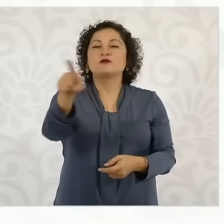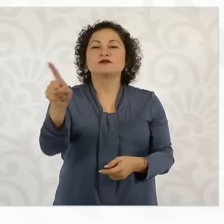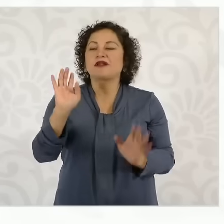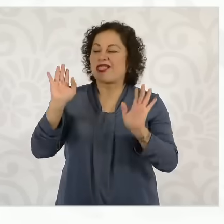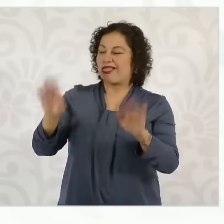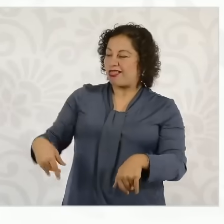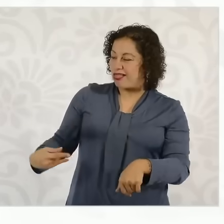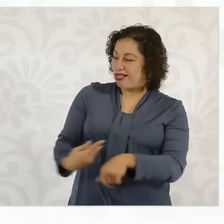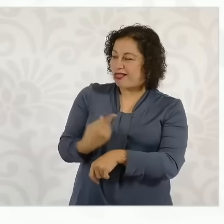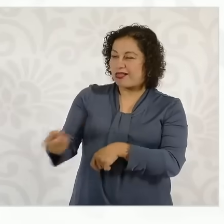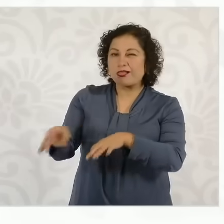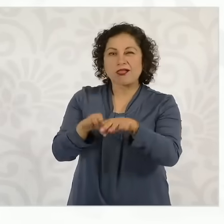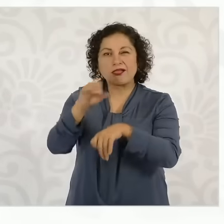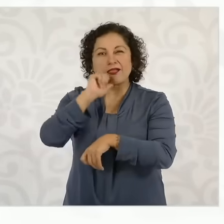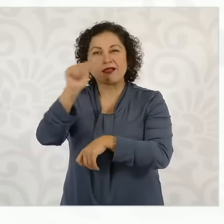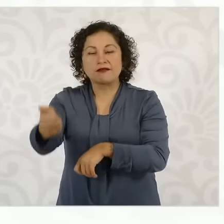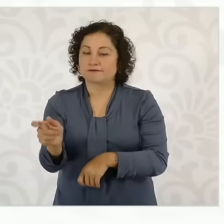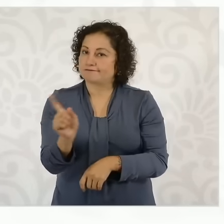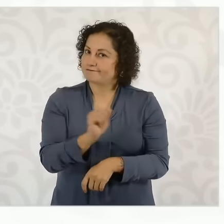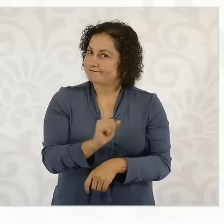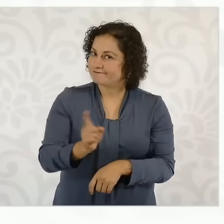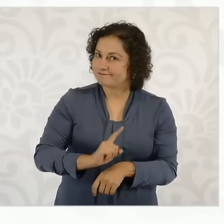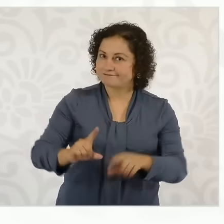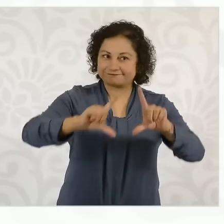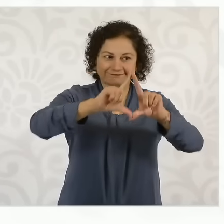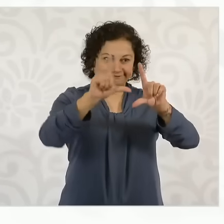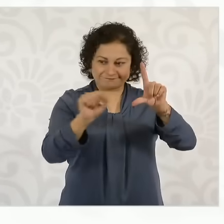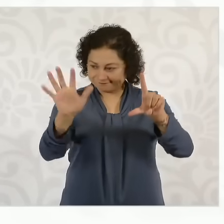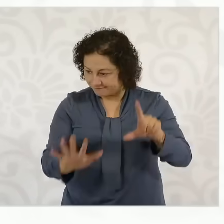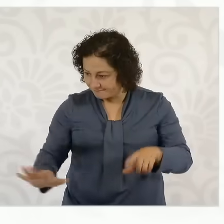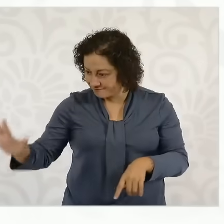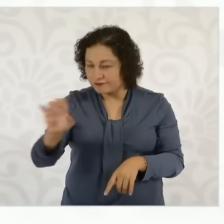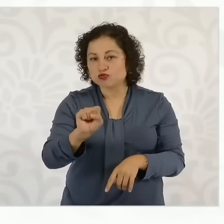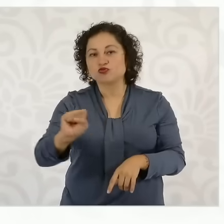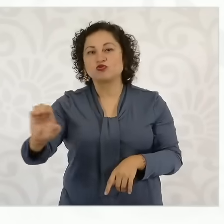está teniendo un impacto en el desarrollo de toda la región. Los pasajeros, obviamente Quintana Ro